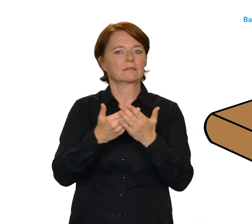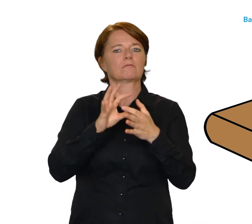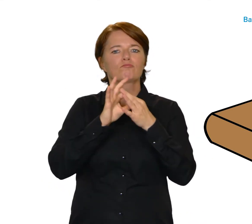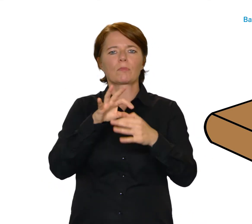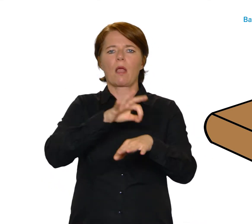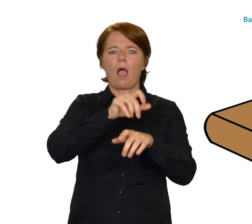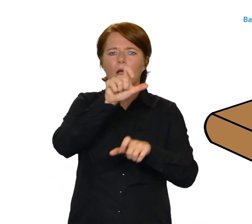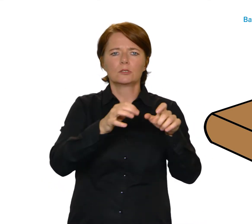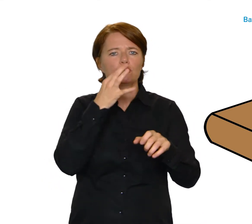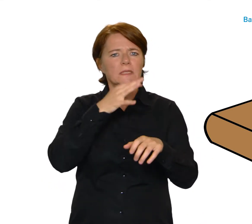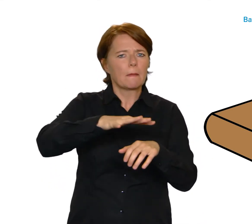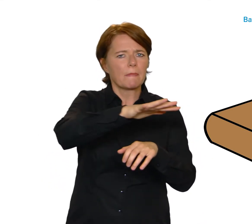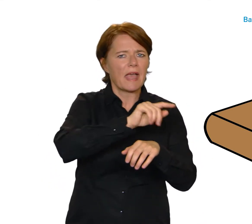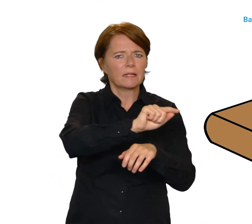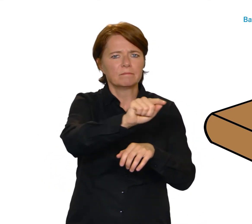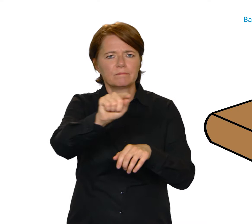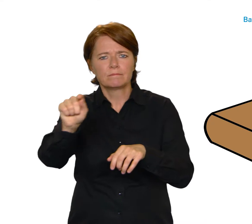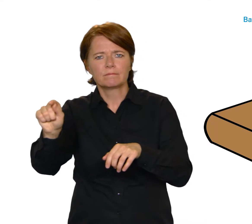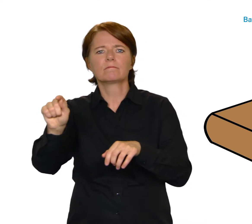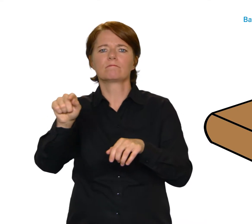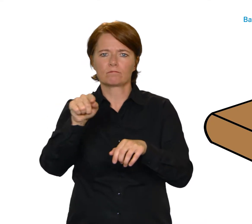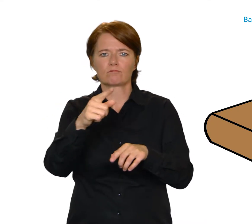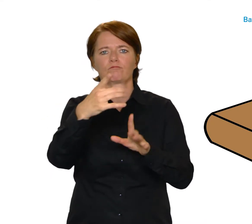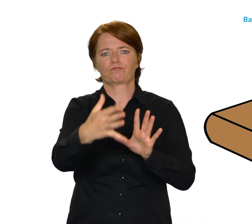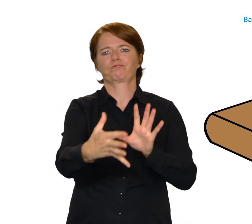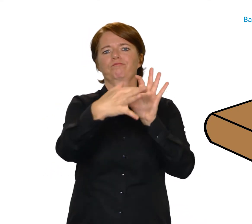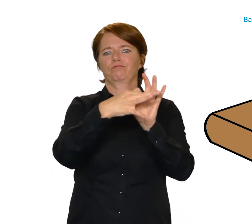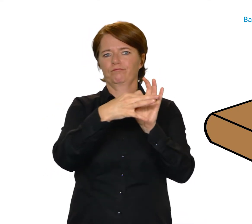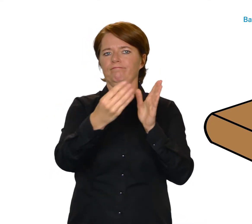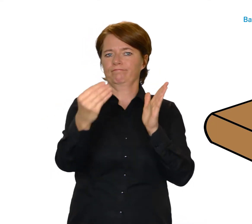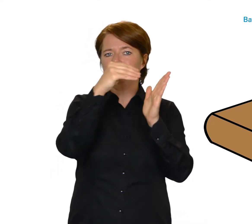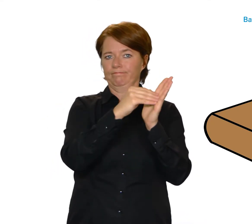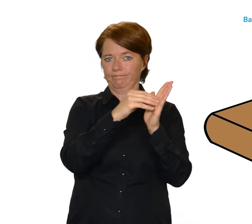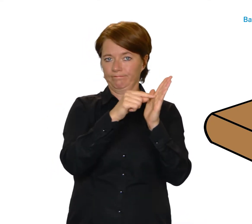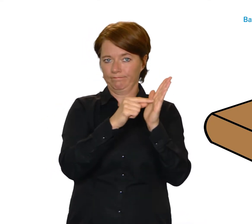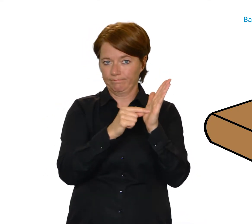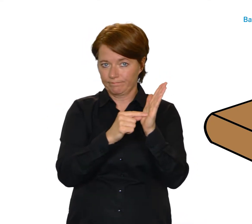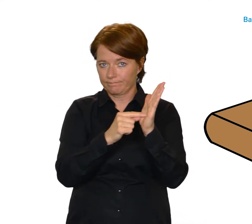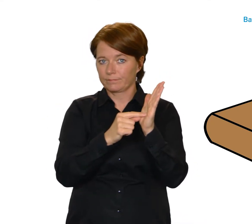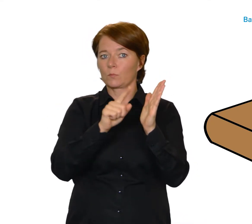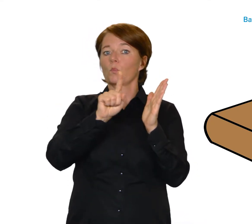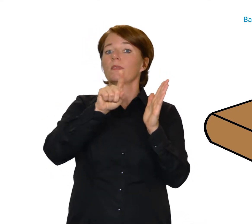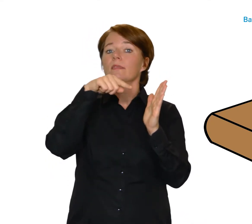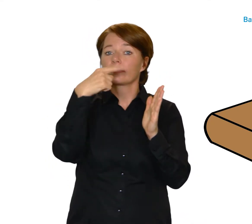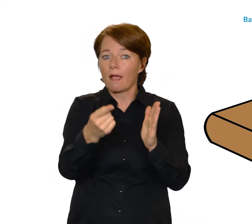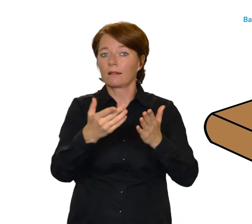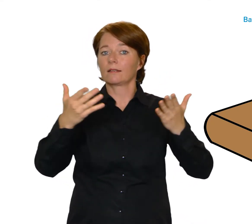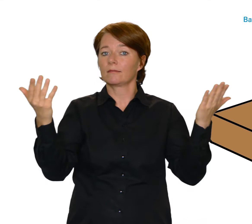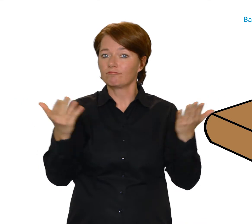So werden nun auch Fachrichtungen in das Führen der Wartelisten einbezogen,